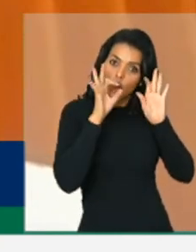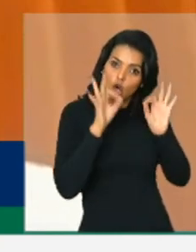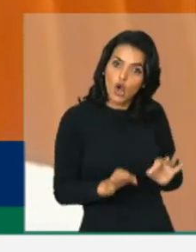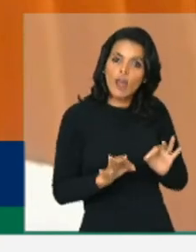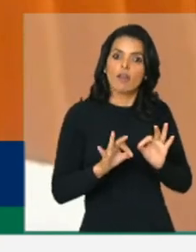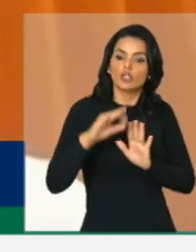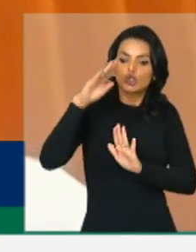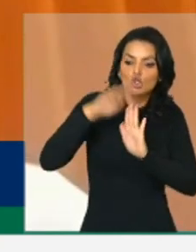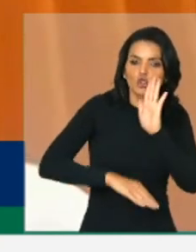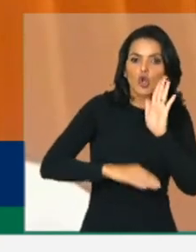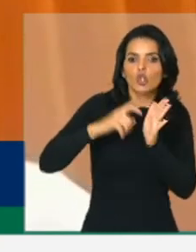CRISE ECONÔMICA QUE ESTAMOS VIVENDO POR CONTA DA PANDEMIA,